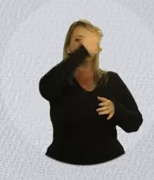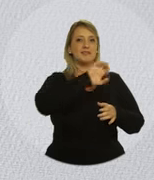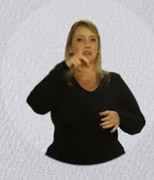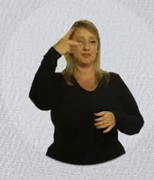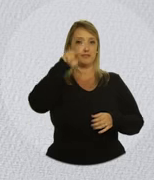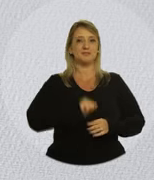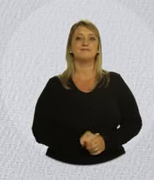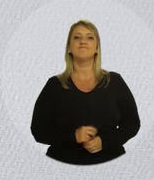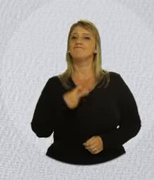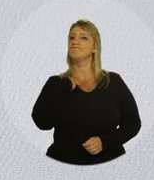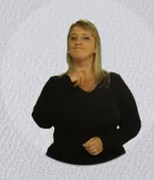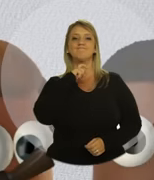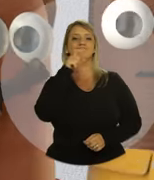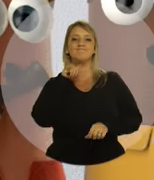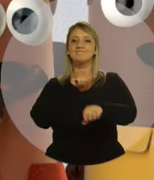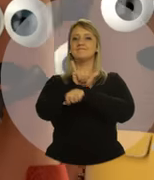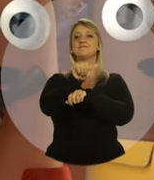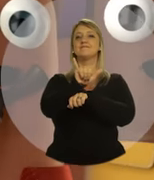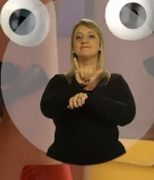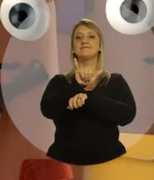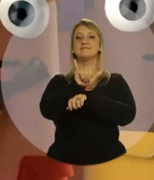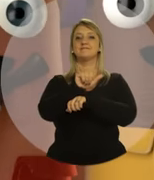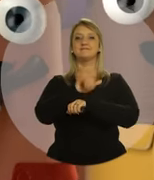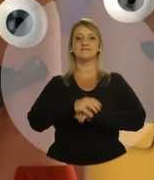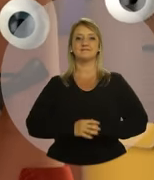no seu estado Não pode faltar ninguém